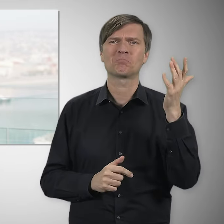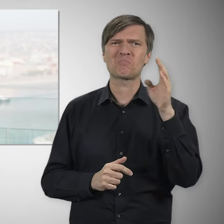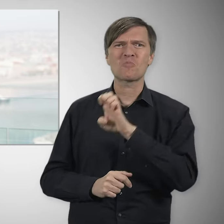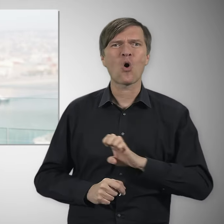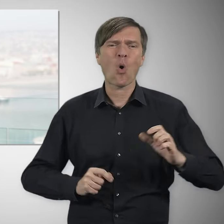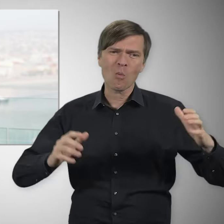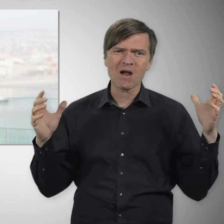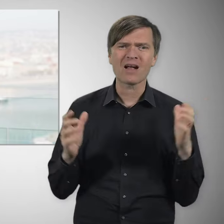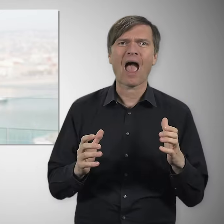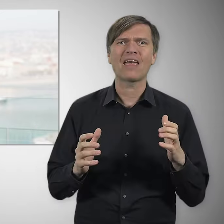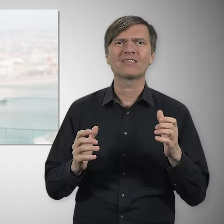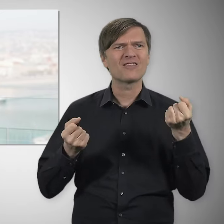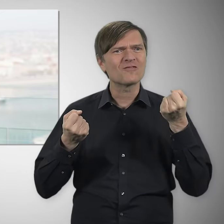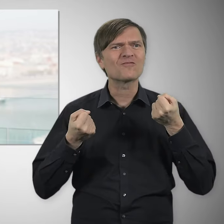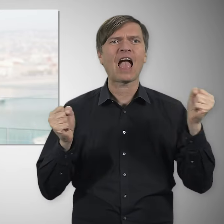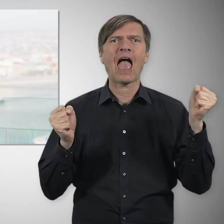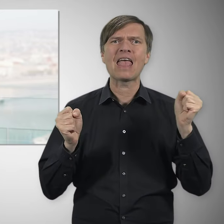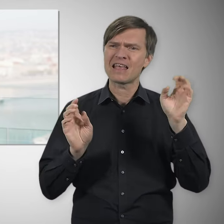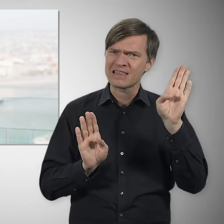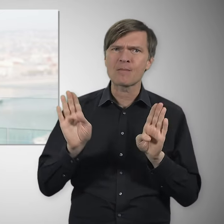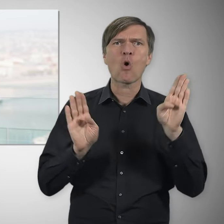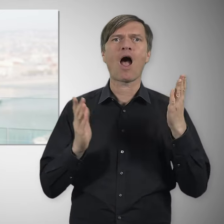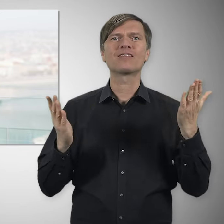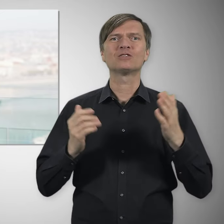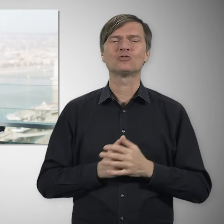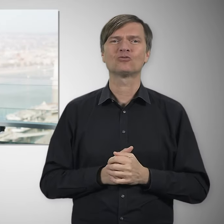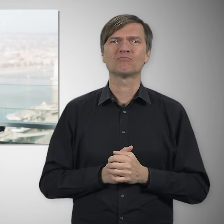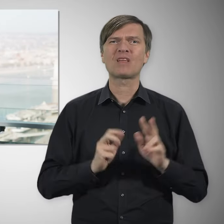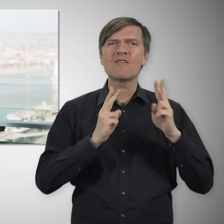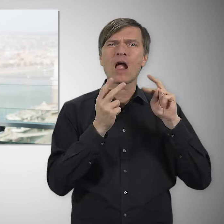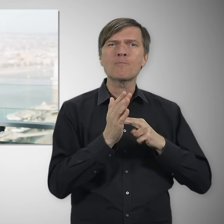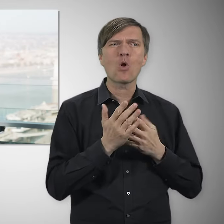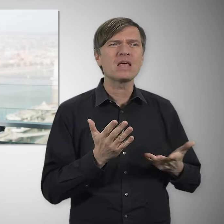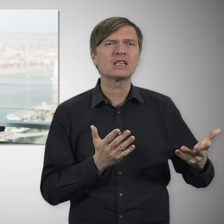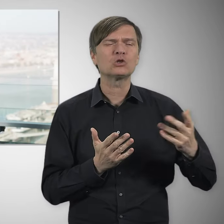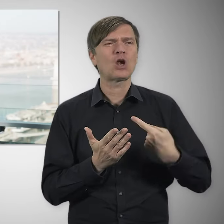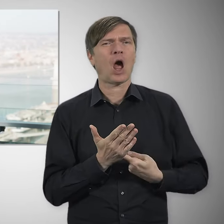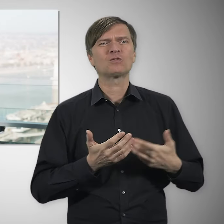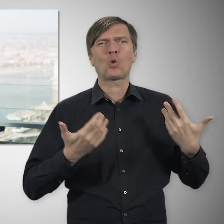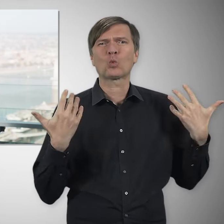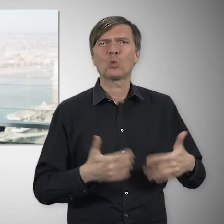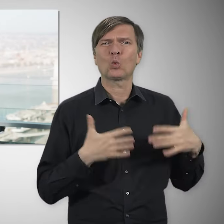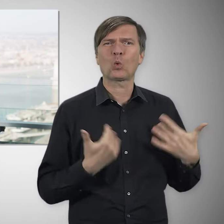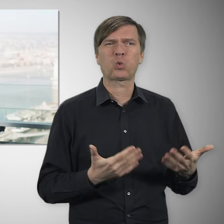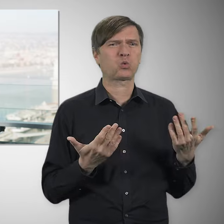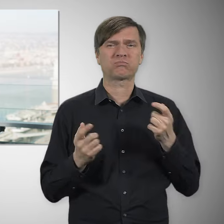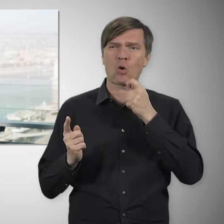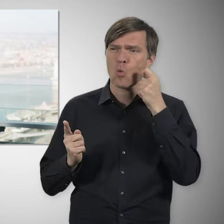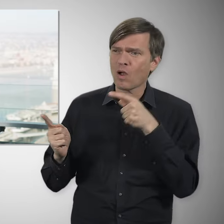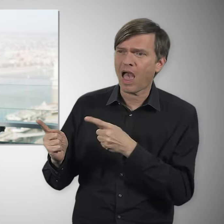ein geeintes Europa – frei und demokratisch. Gerade jetzt, wo die weltpolitische Lage so herausfordernd ist –